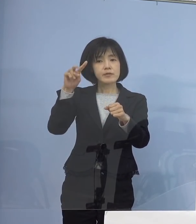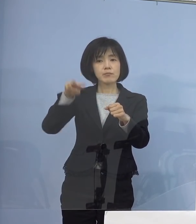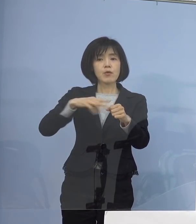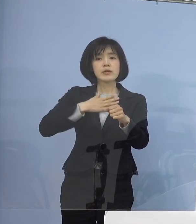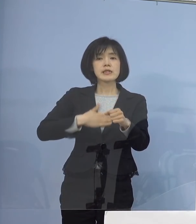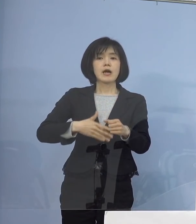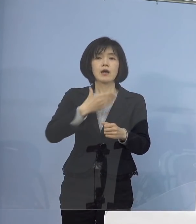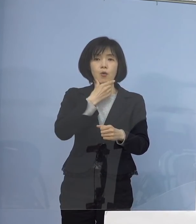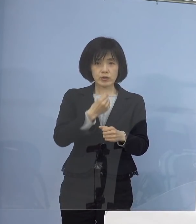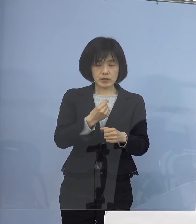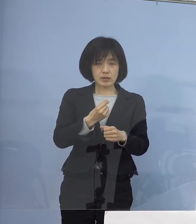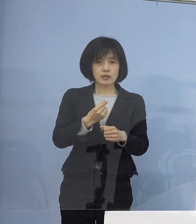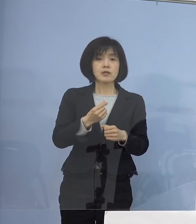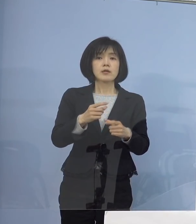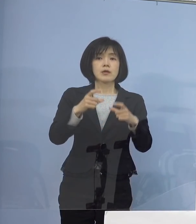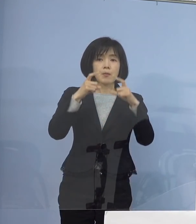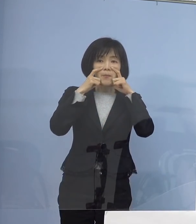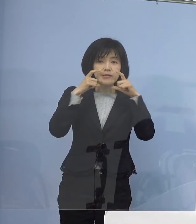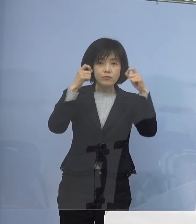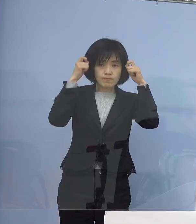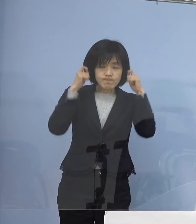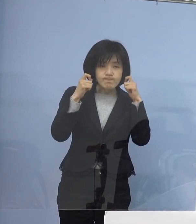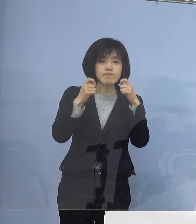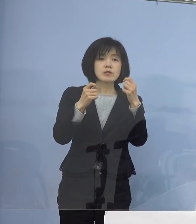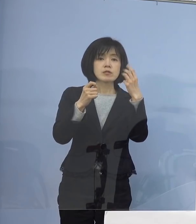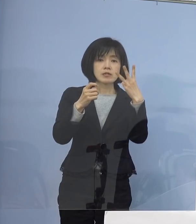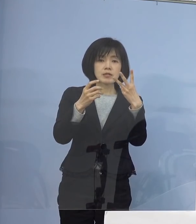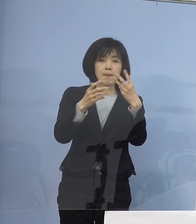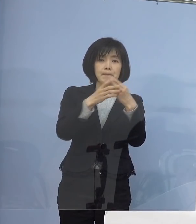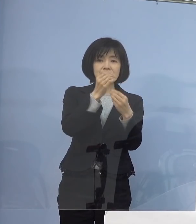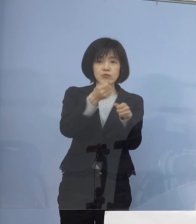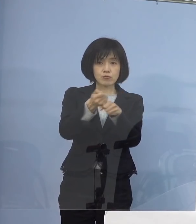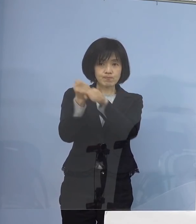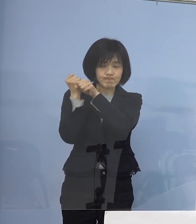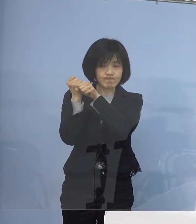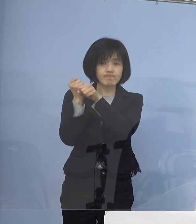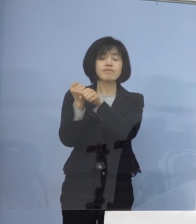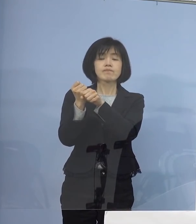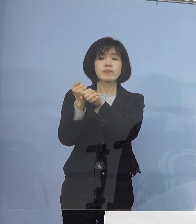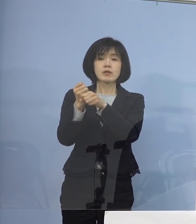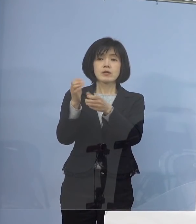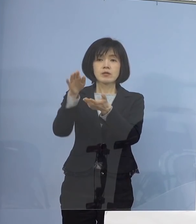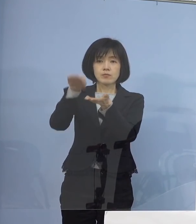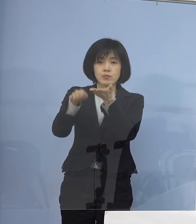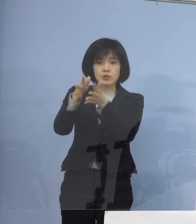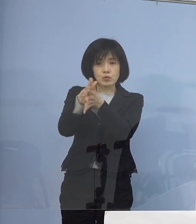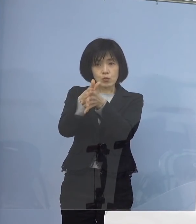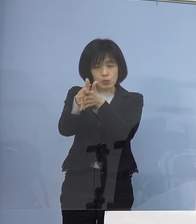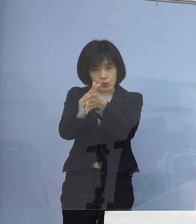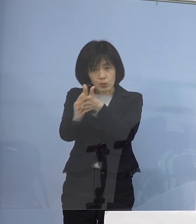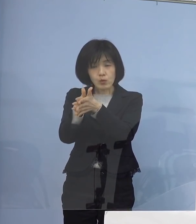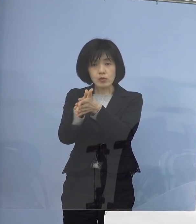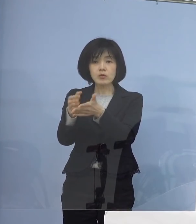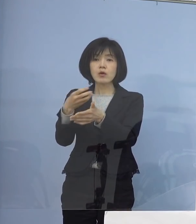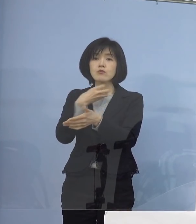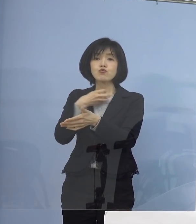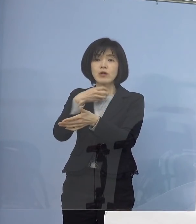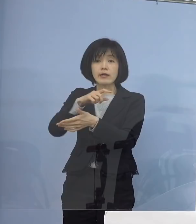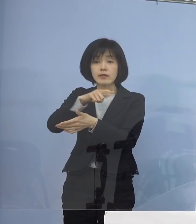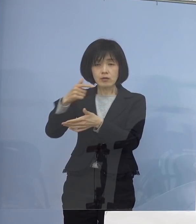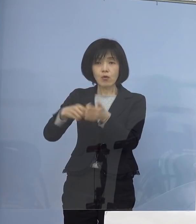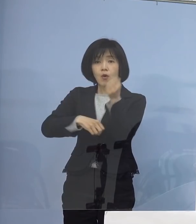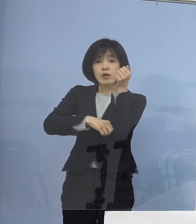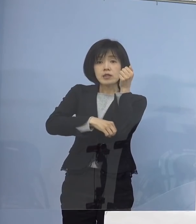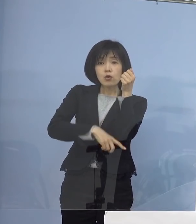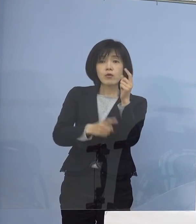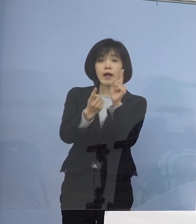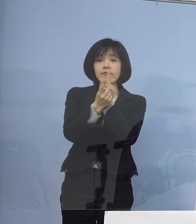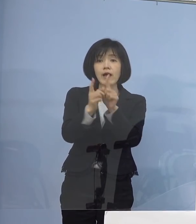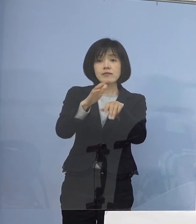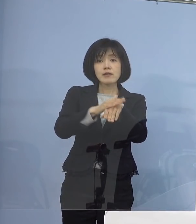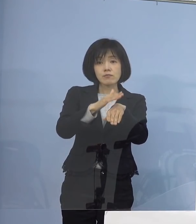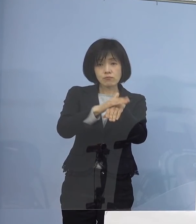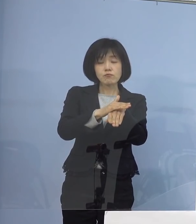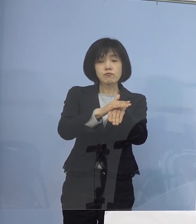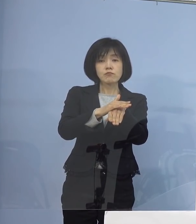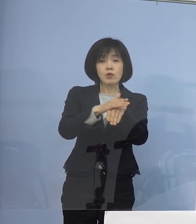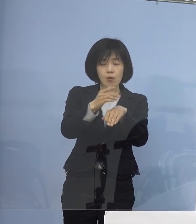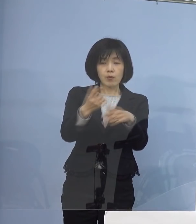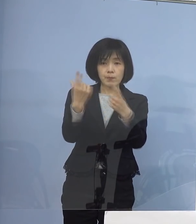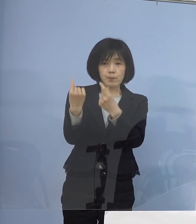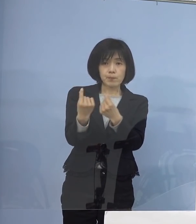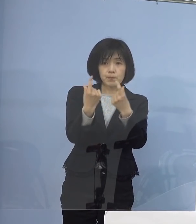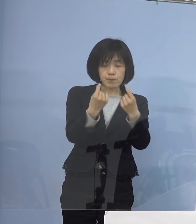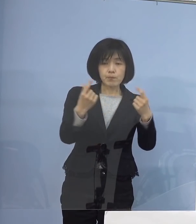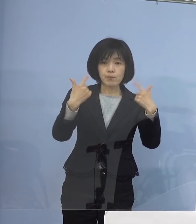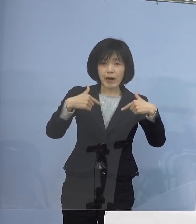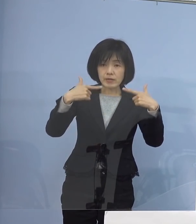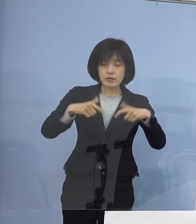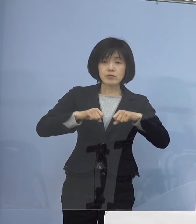マスクの着用、3密の回避、手指消毒、うがいの励行など 基本的な感染防止対策の徹底をしていただくとともに